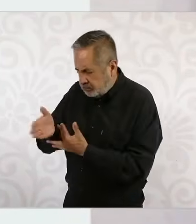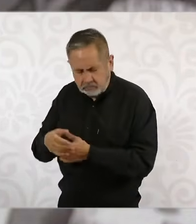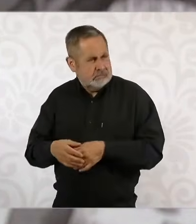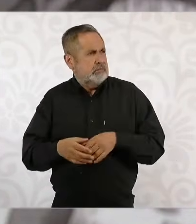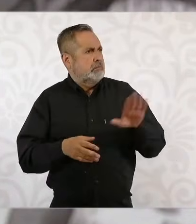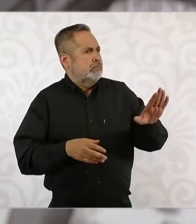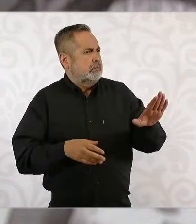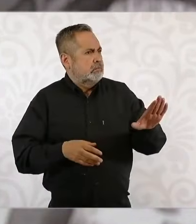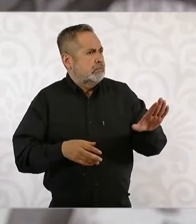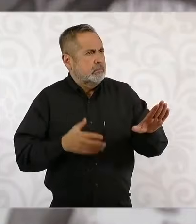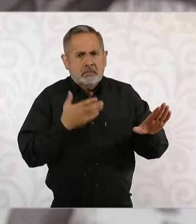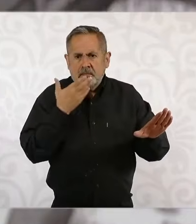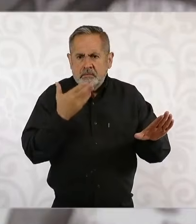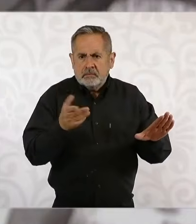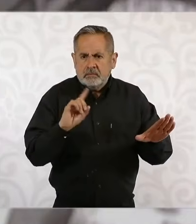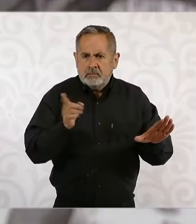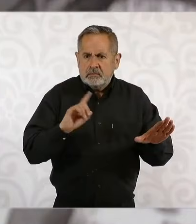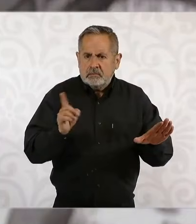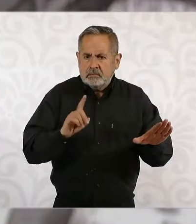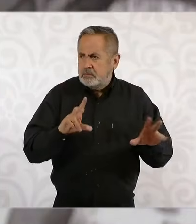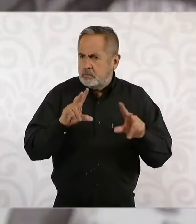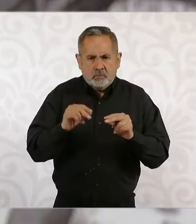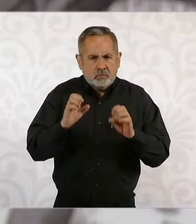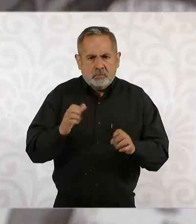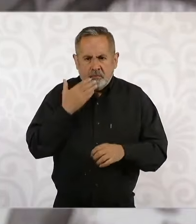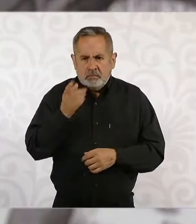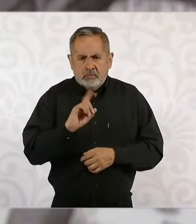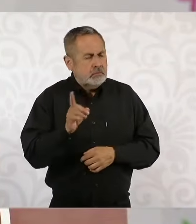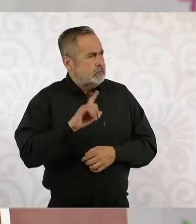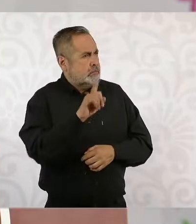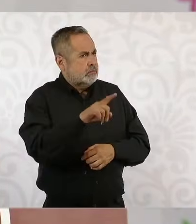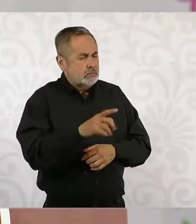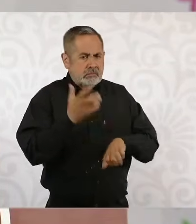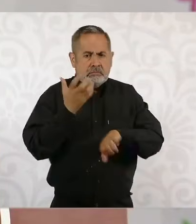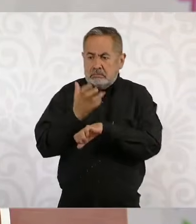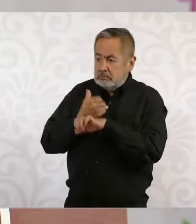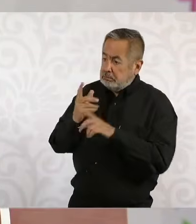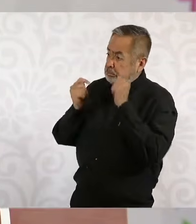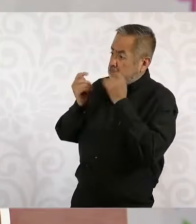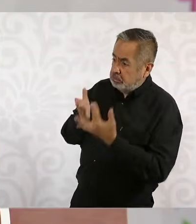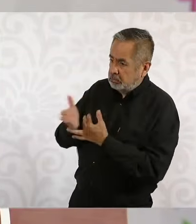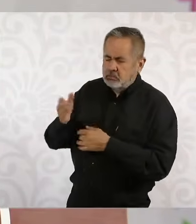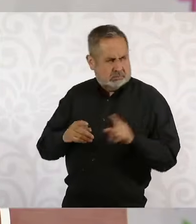pues eso no está bien. No está bien Estados Unidos porque ese no es el acuerdo y además